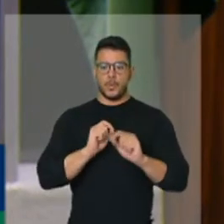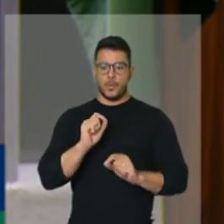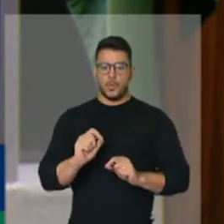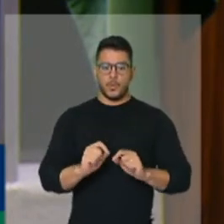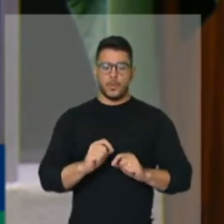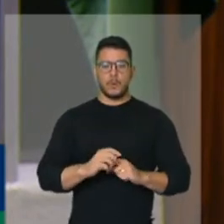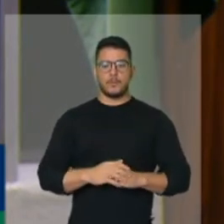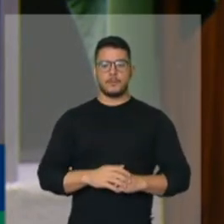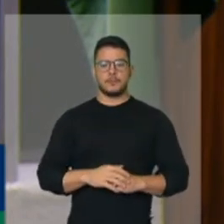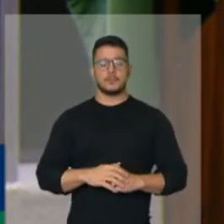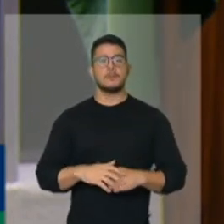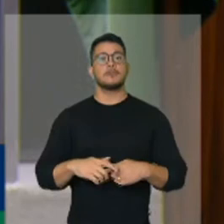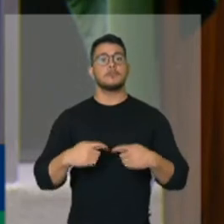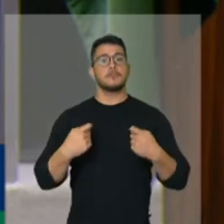MARCANTE PARA A HISTÓRIA DO